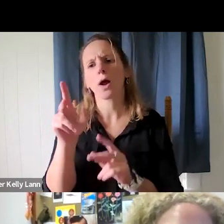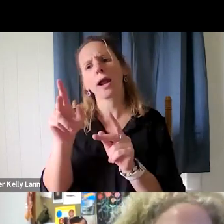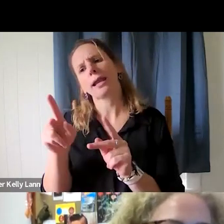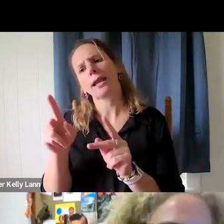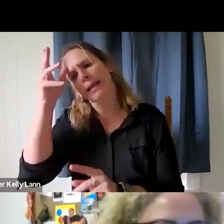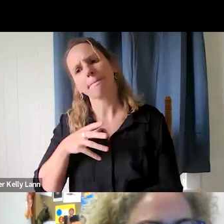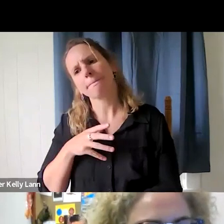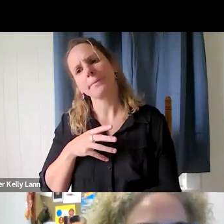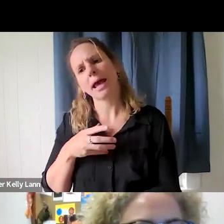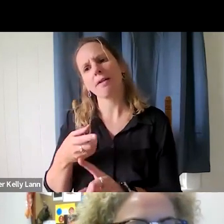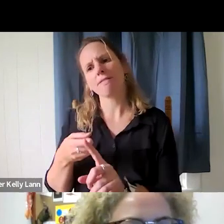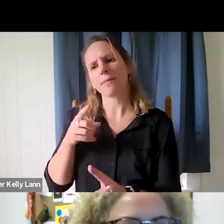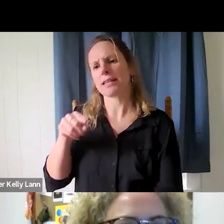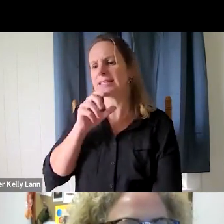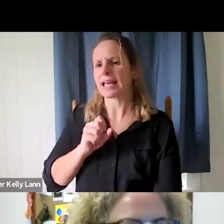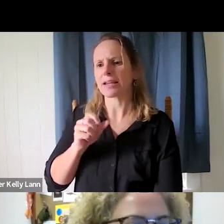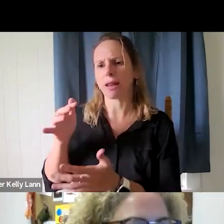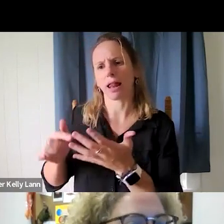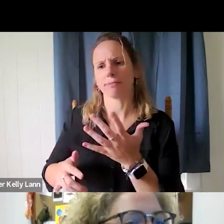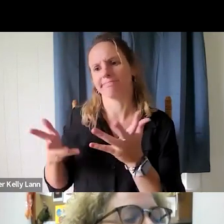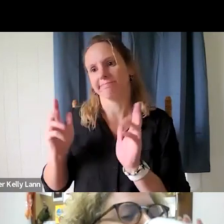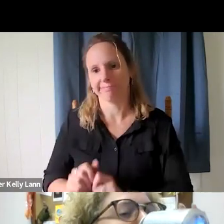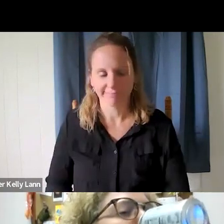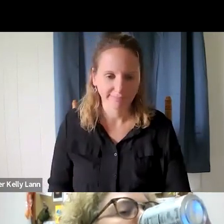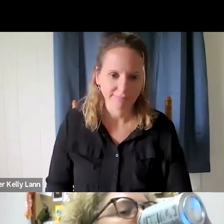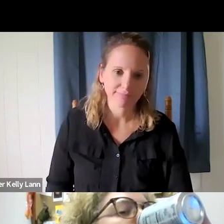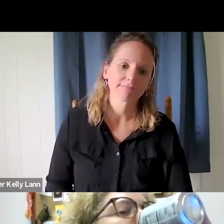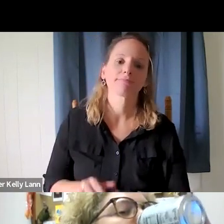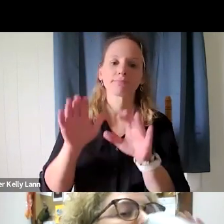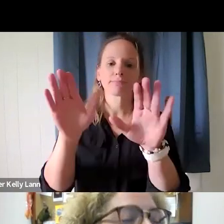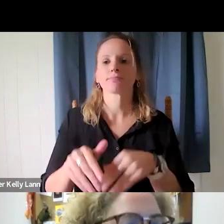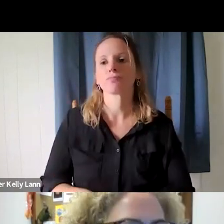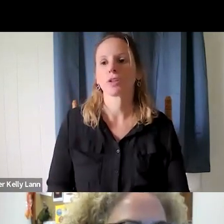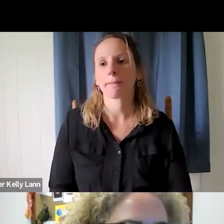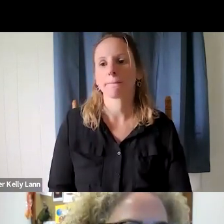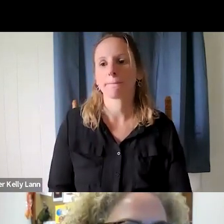y lo dejó a esta otra. Así que es genial. Ha aprendido.